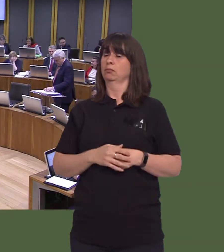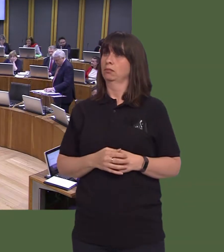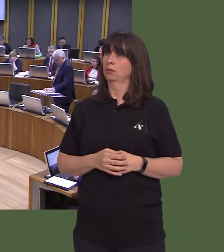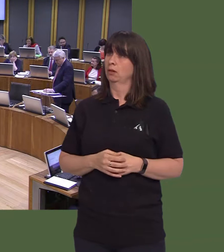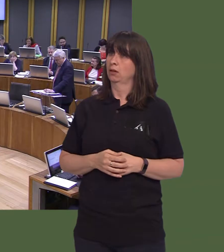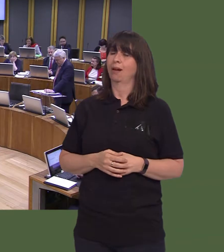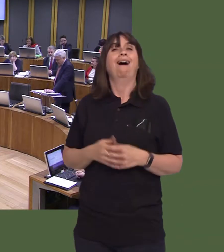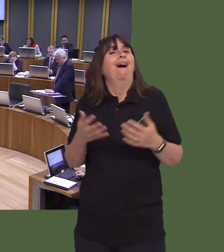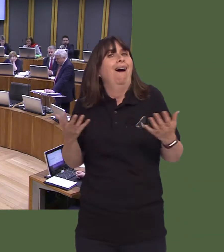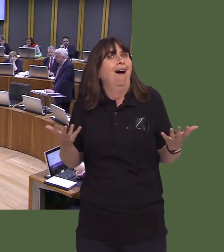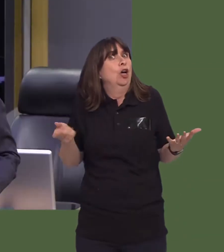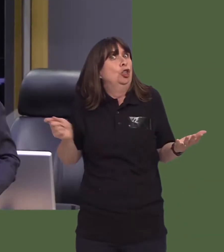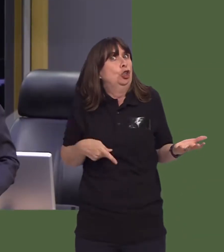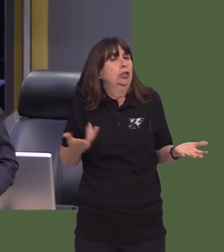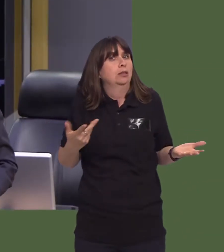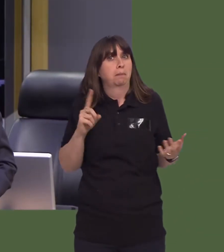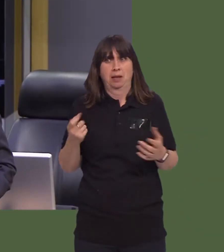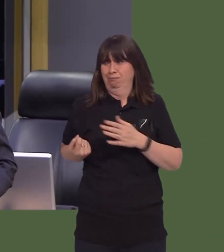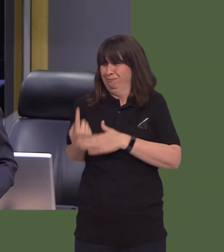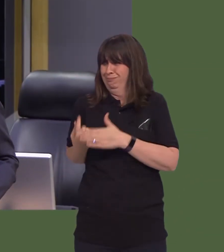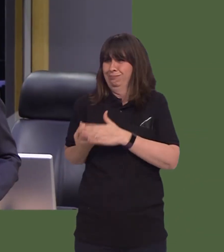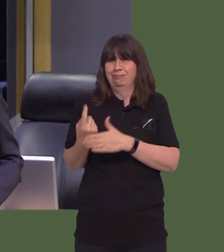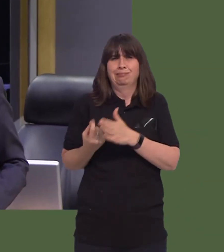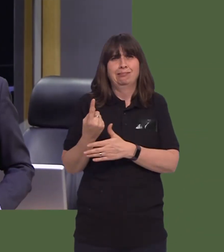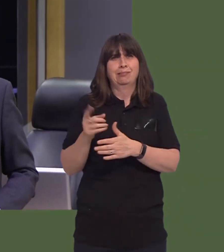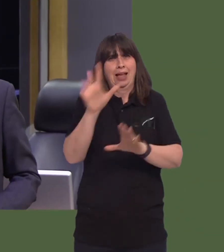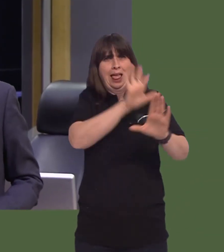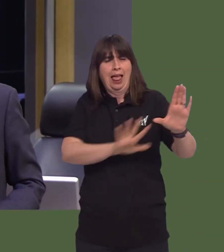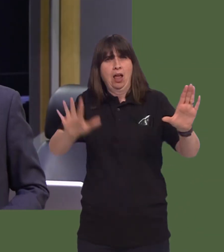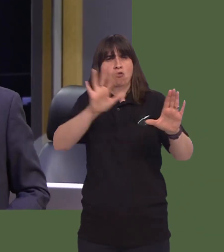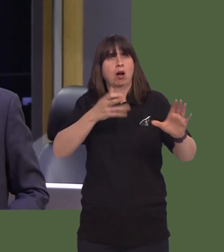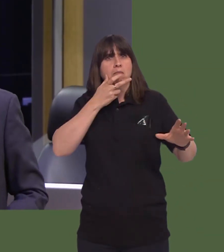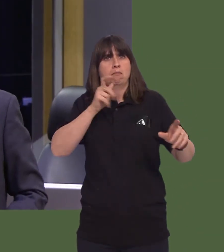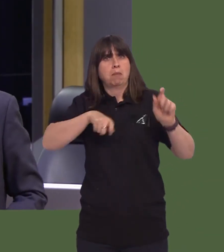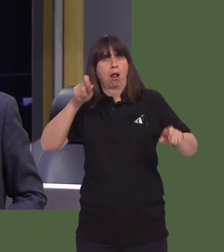gwrs, ar nifer o achlysuron eleni, mae cleifion yn Hywel Dda wedi cael eu gadael heb ofal